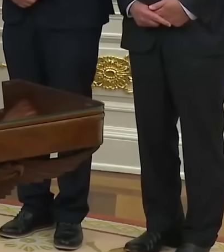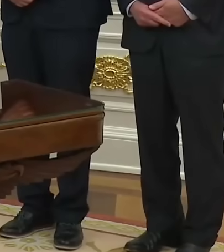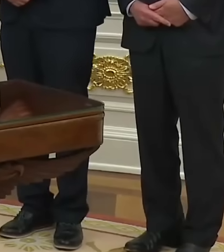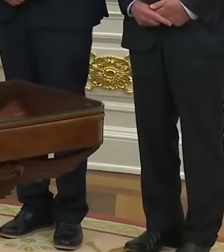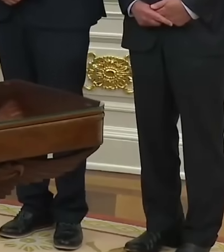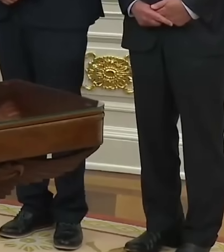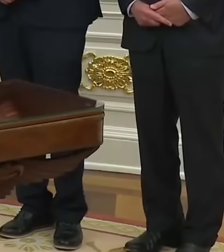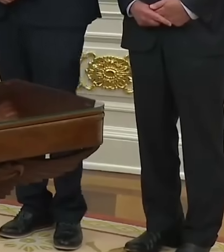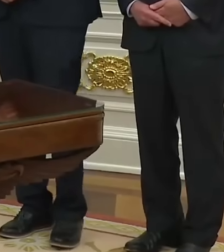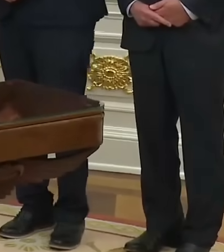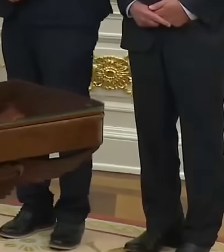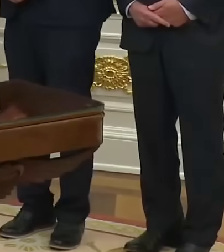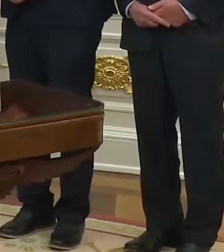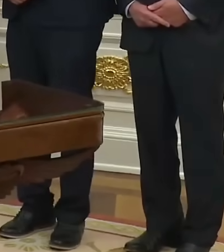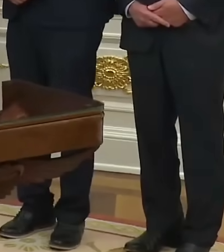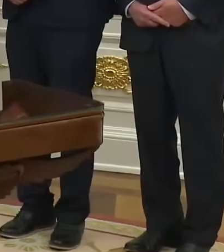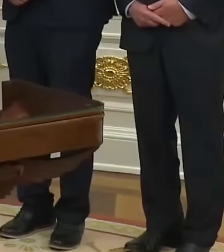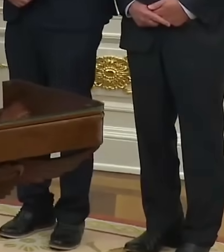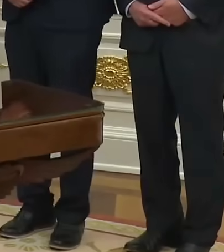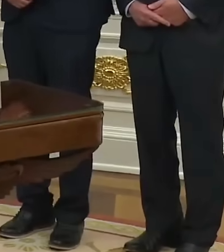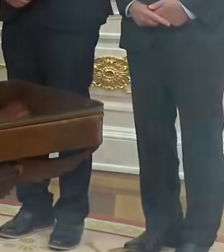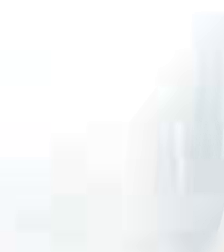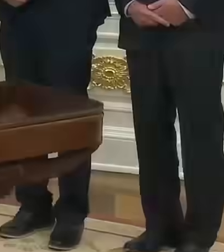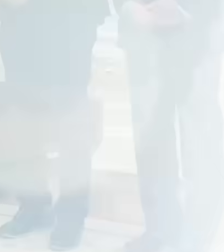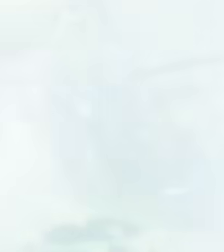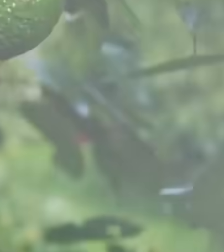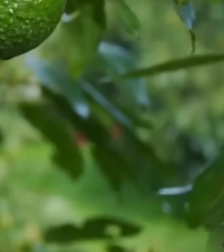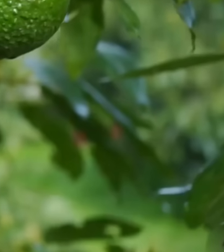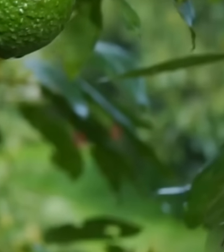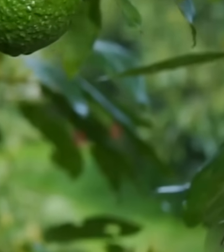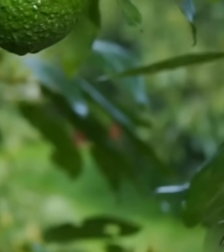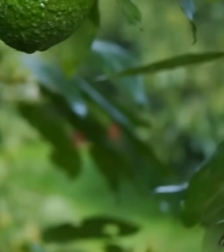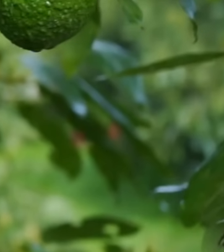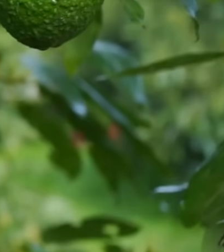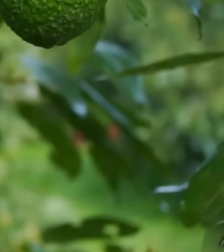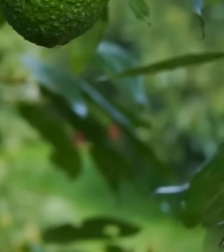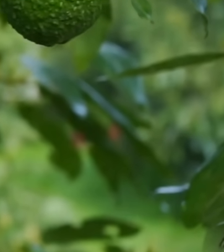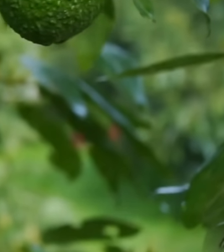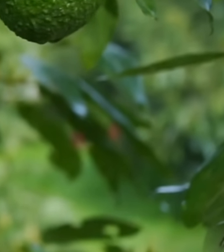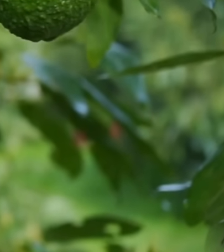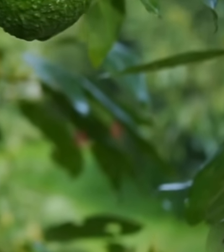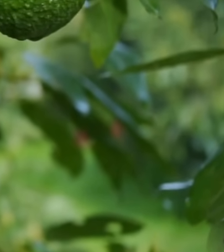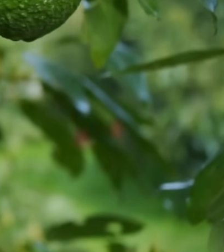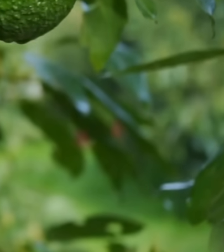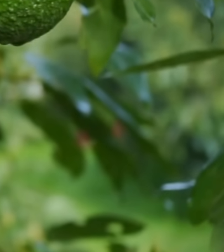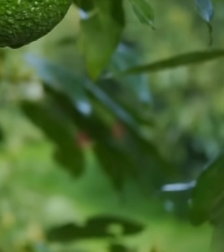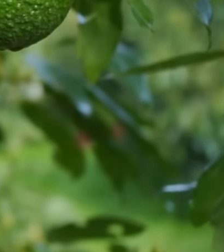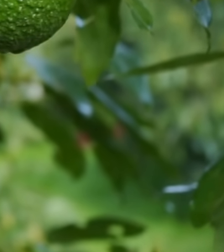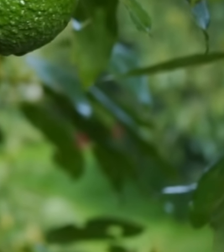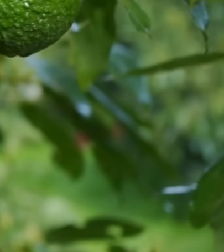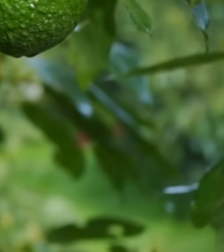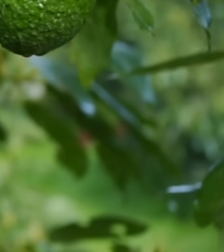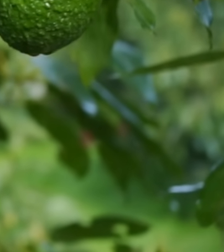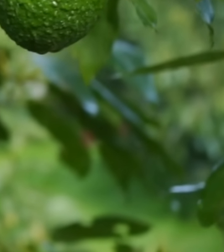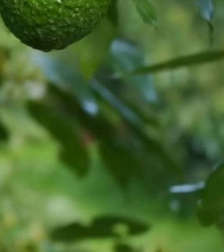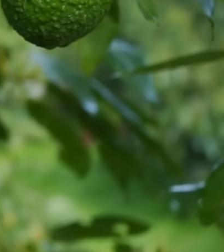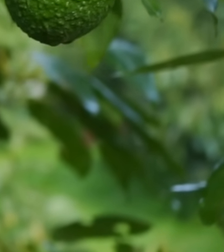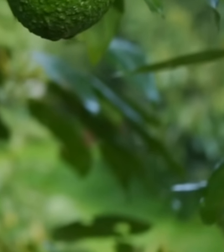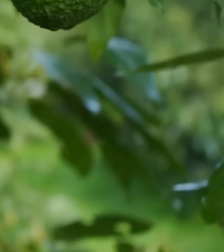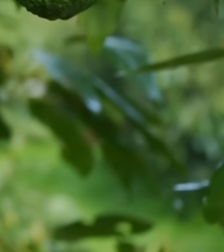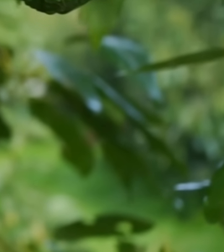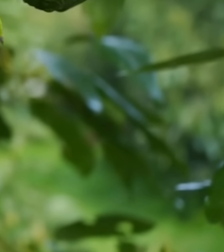trabas para que el aguacate mexicano siga comercializando en la Unión Americana.